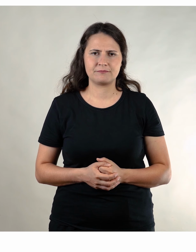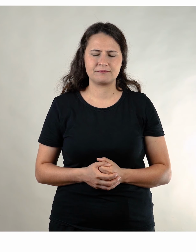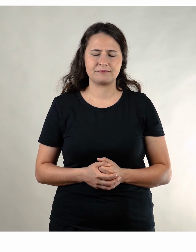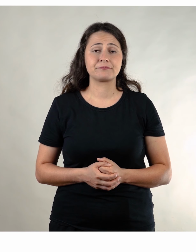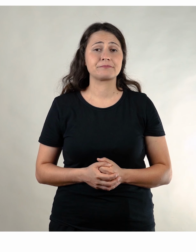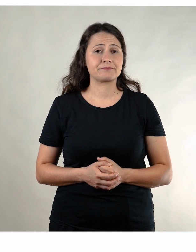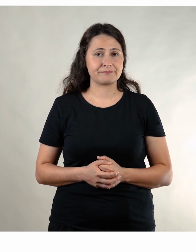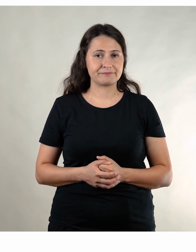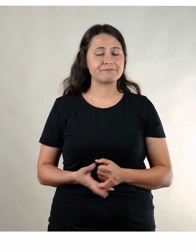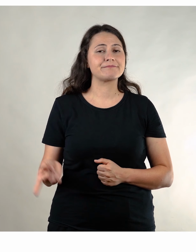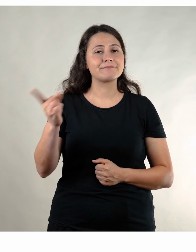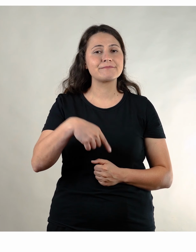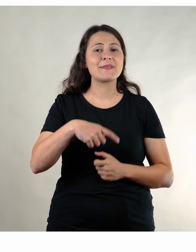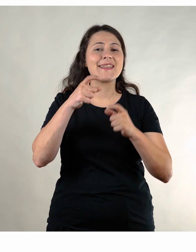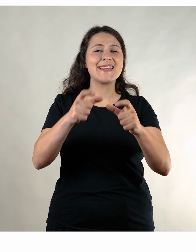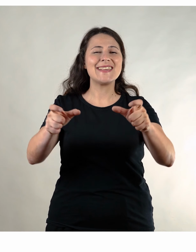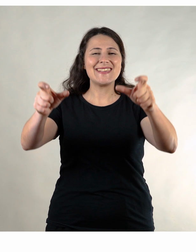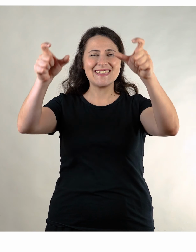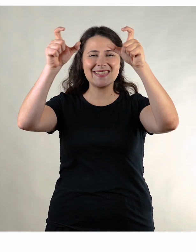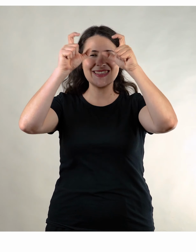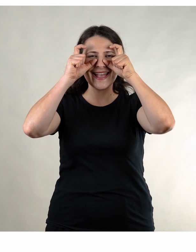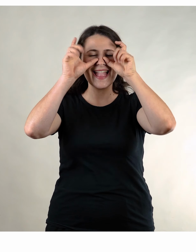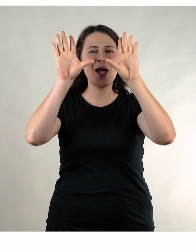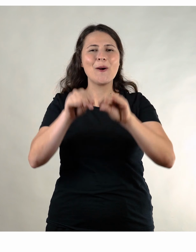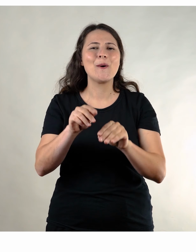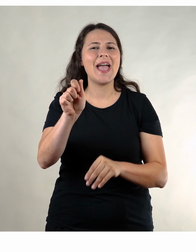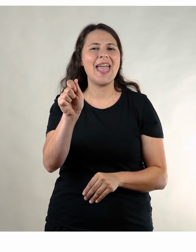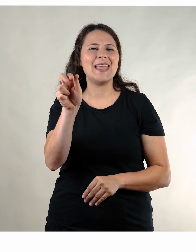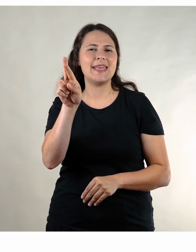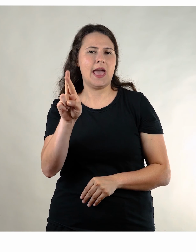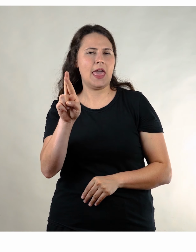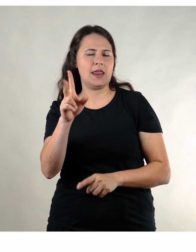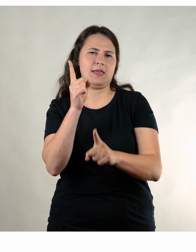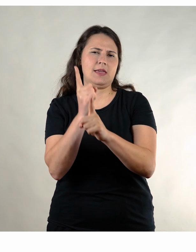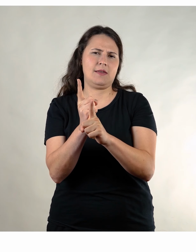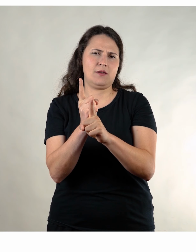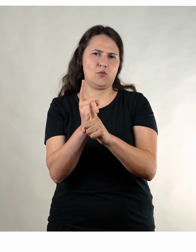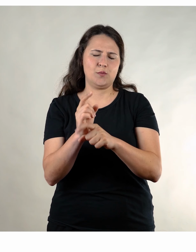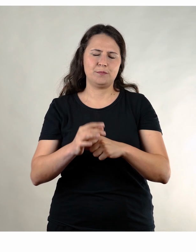Γυαλιά Επαυξημένης Πραγματικότητας